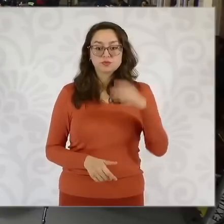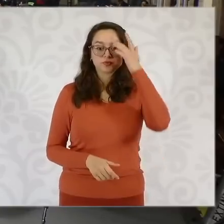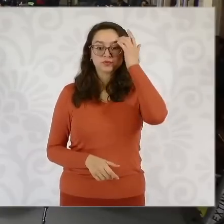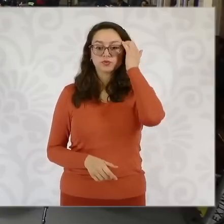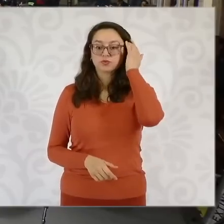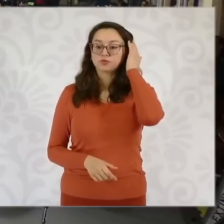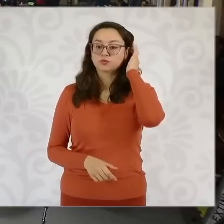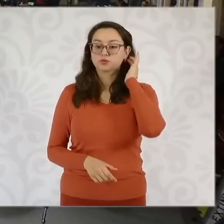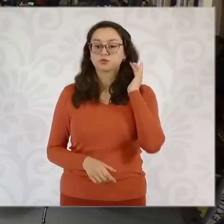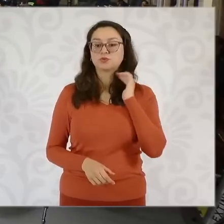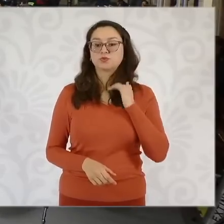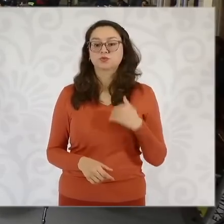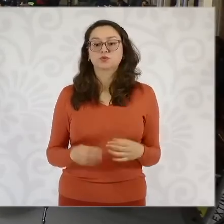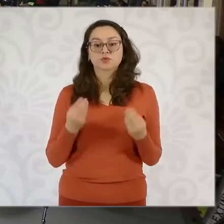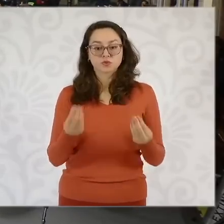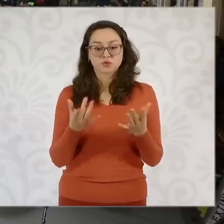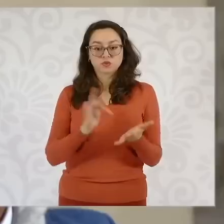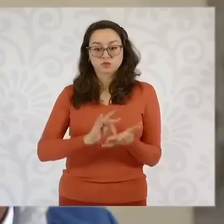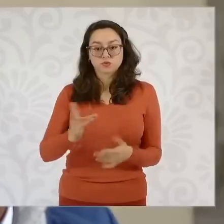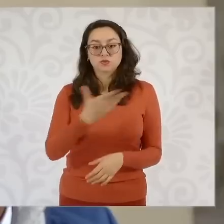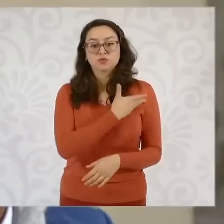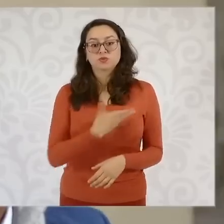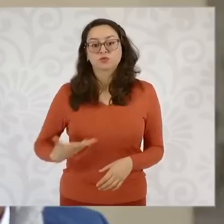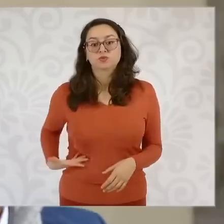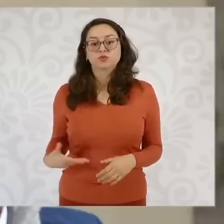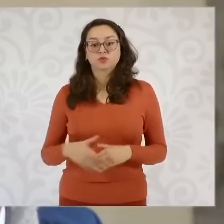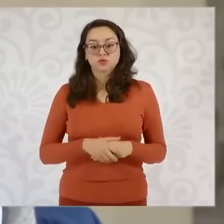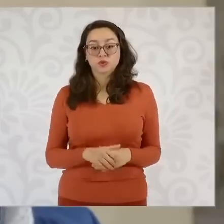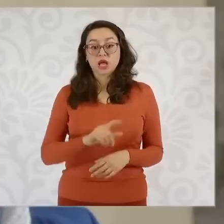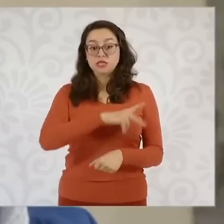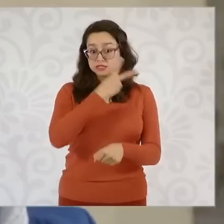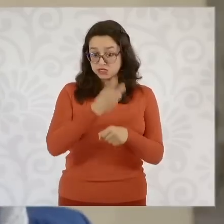segunda pregunta sobre la relación Qué ha pasado con la segunda carta que enviaron